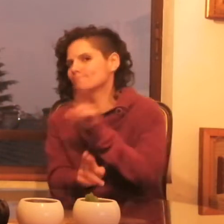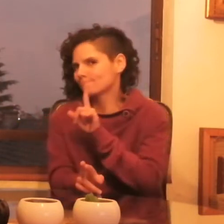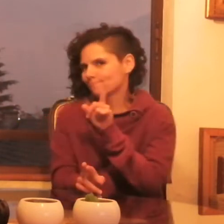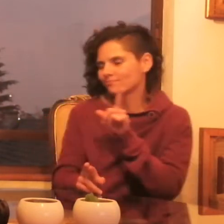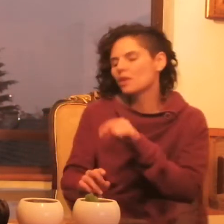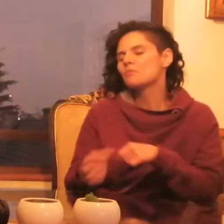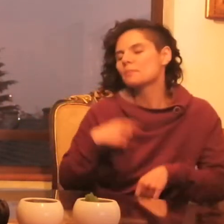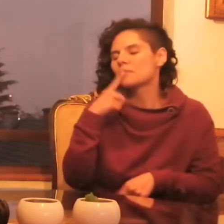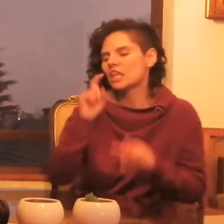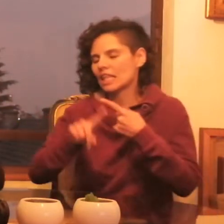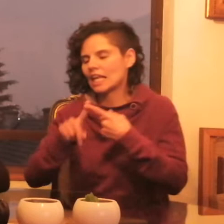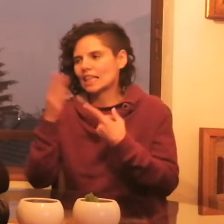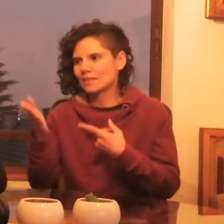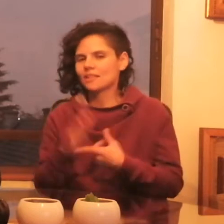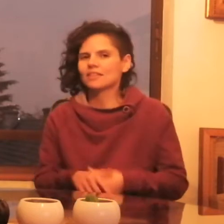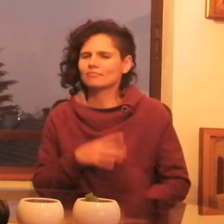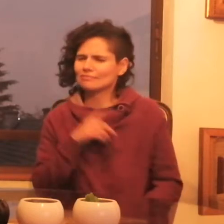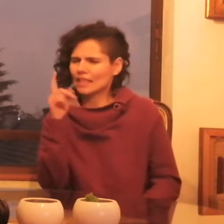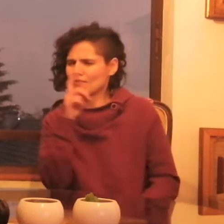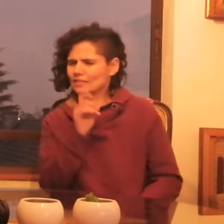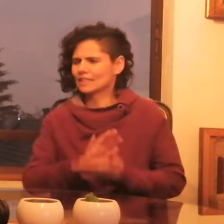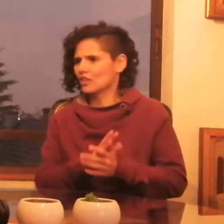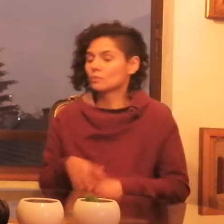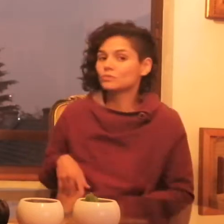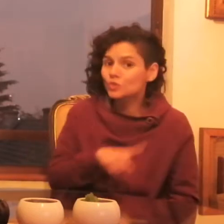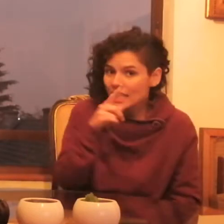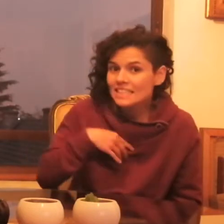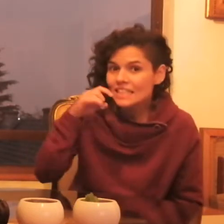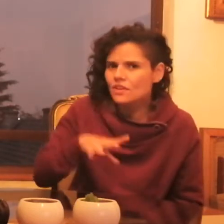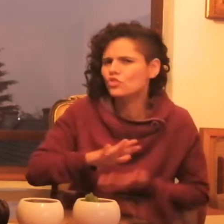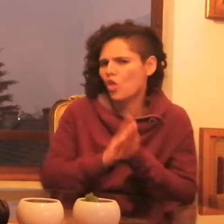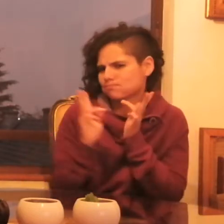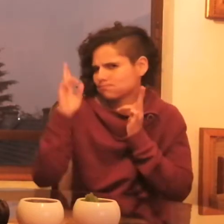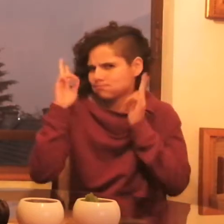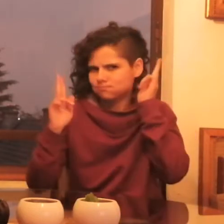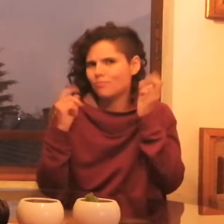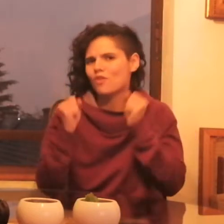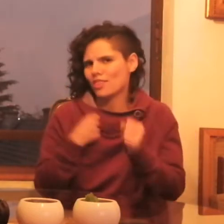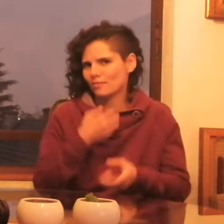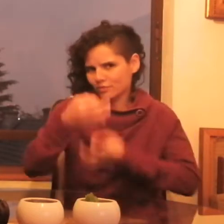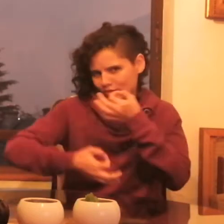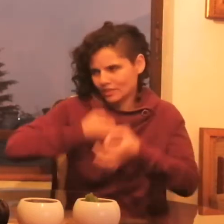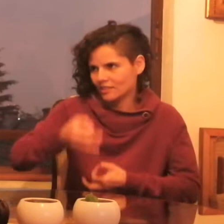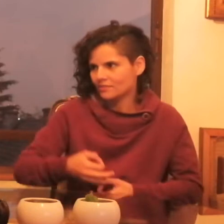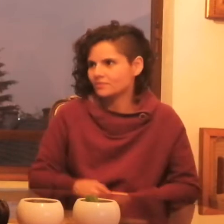directamente y si quiere saber algo, le vamos a contar las copuchas, deberíamos hacer un programa de - copuchas -